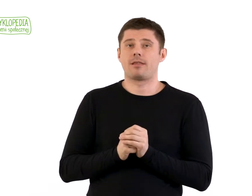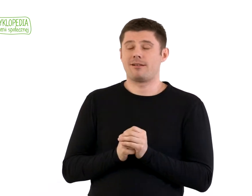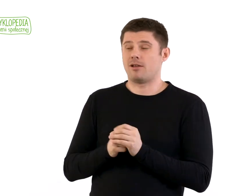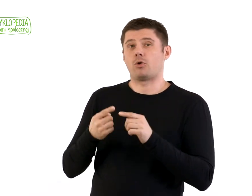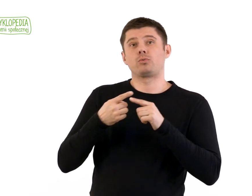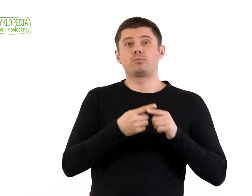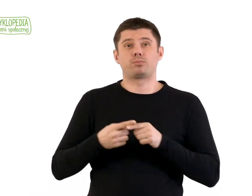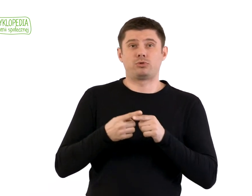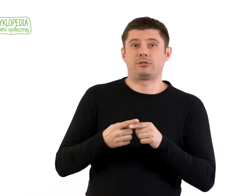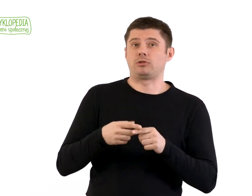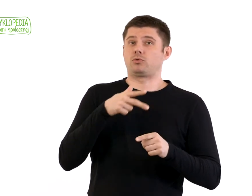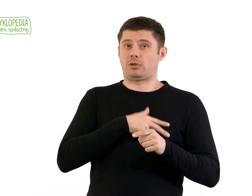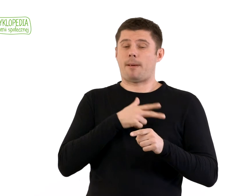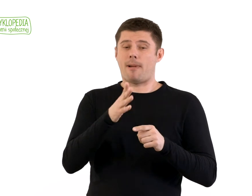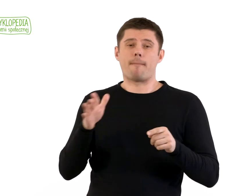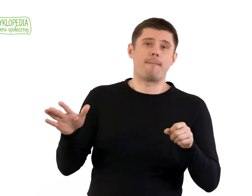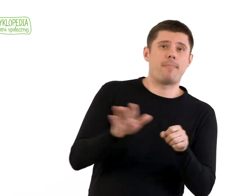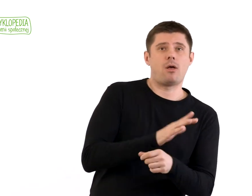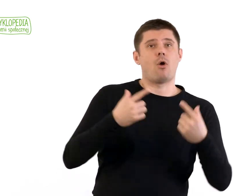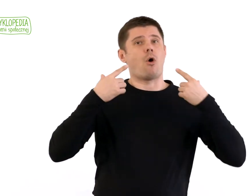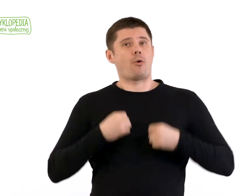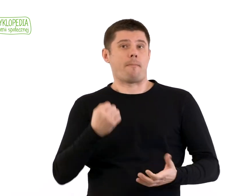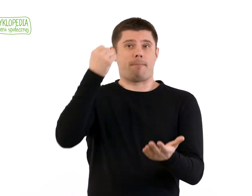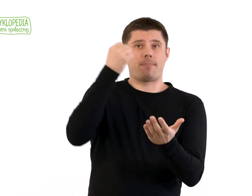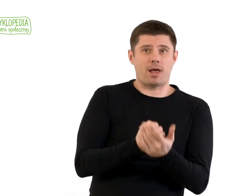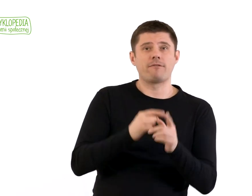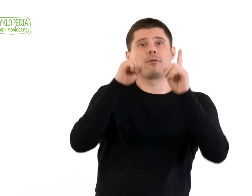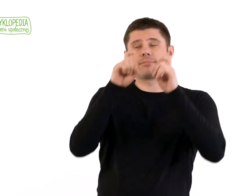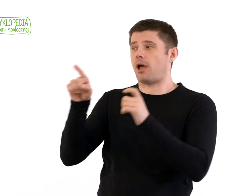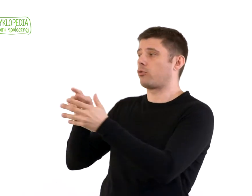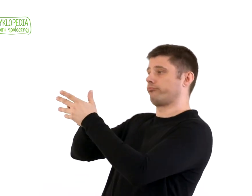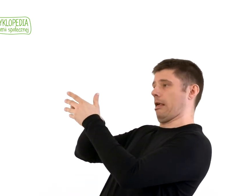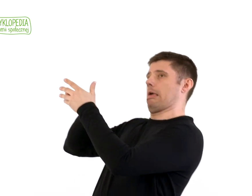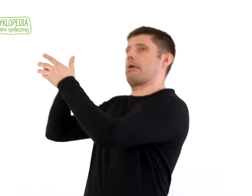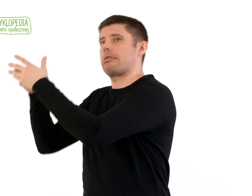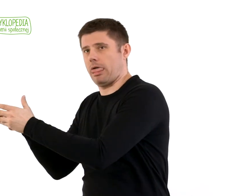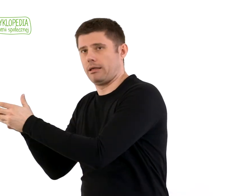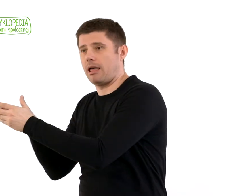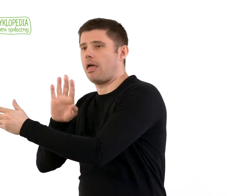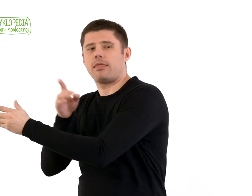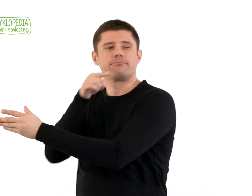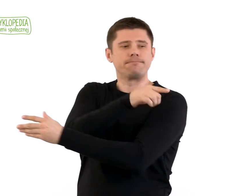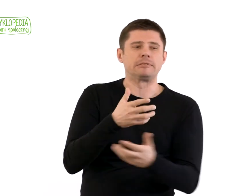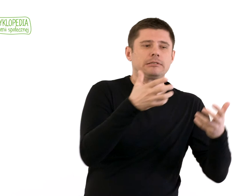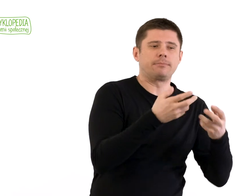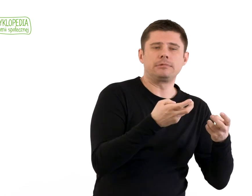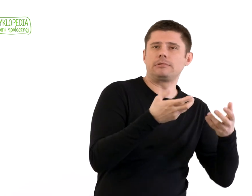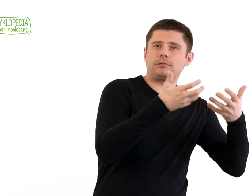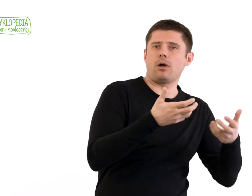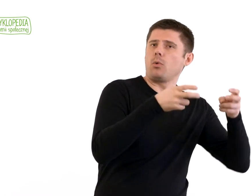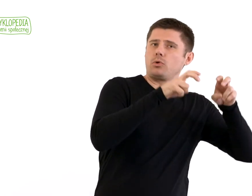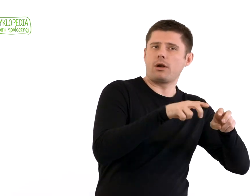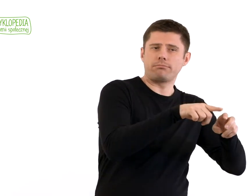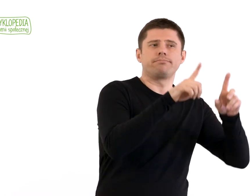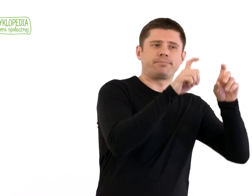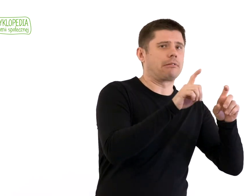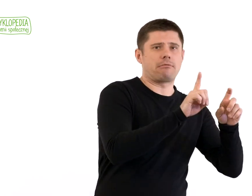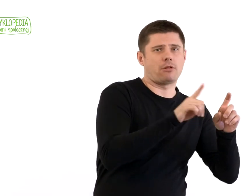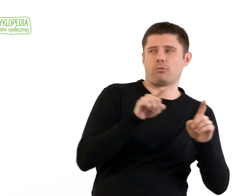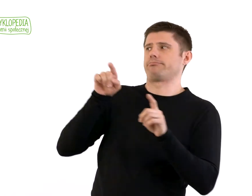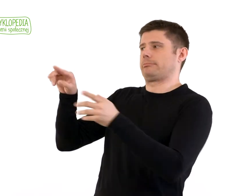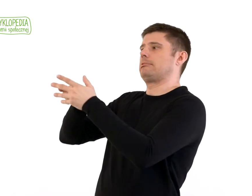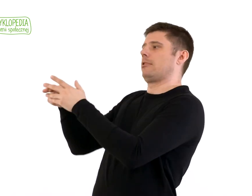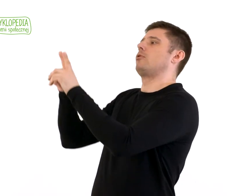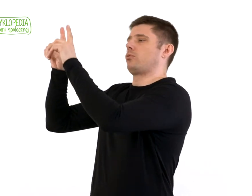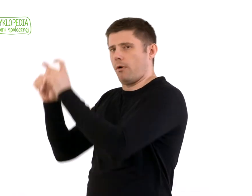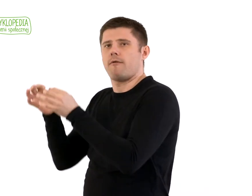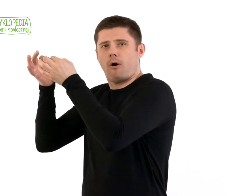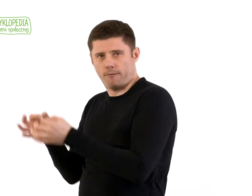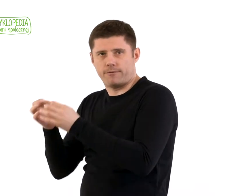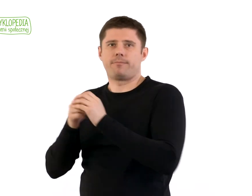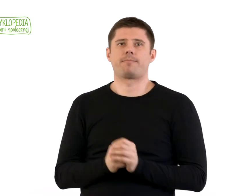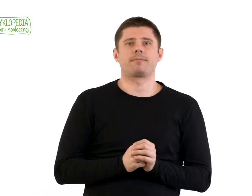Spółdzielnia nabywa osobowość prawną dopiero w momencie rejestracji a nie jej powołania.